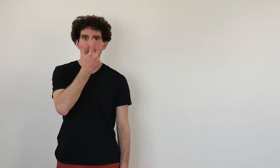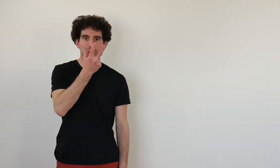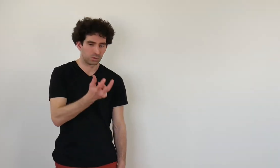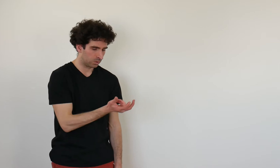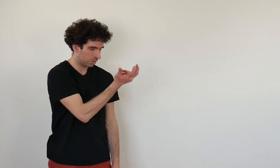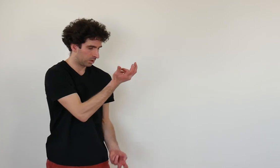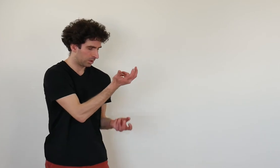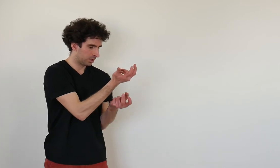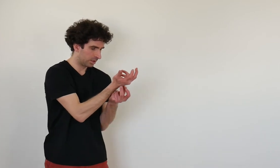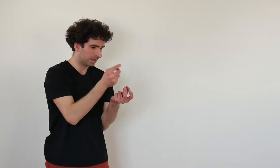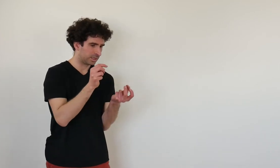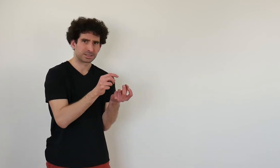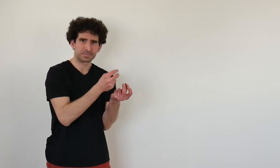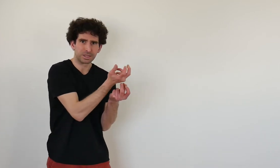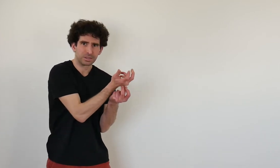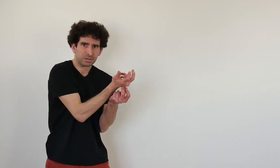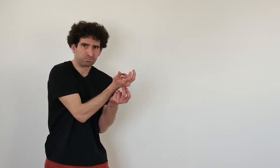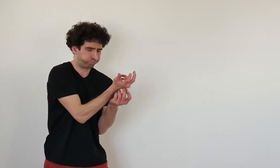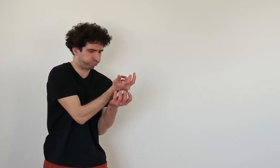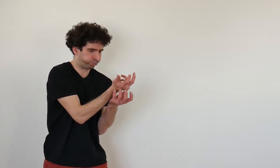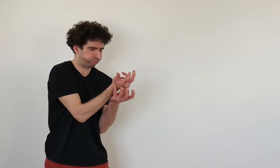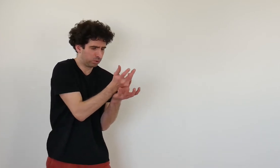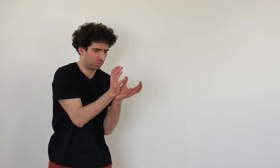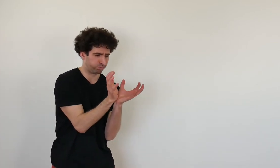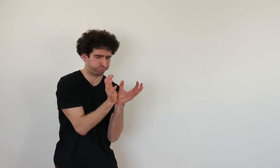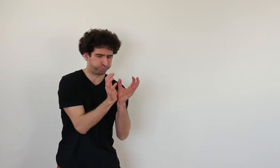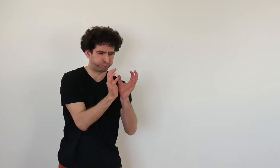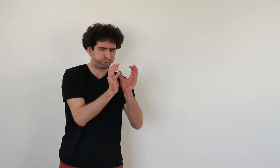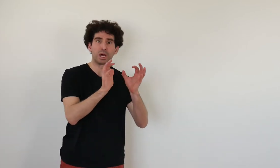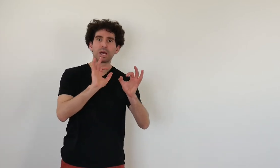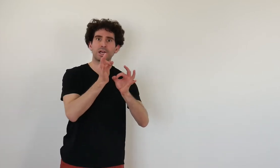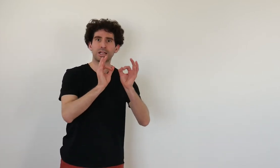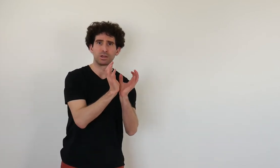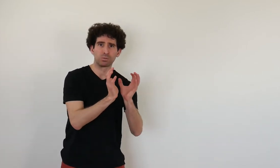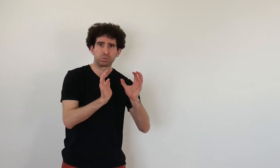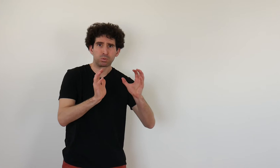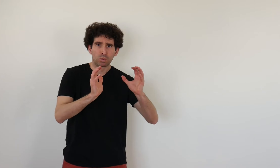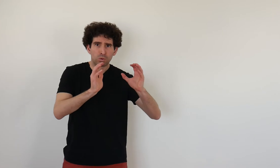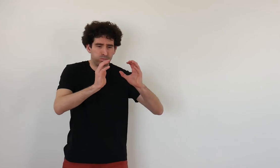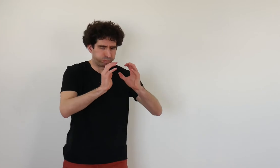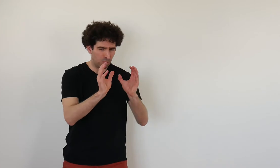Sous la fleur, le réceptacle floral se développe et entoure les graines.